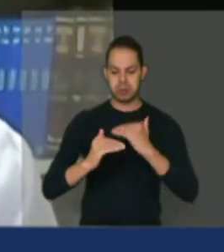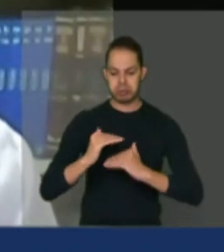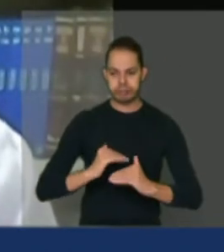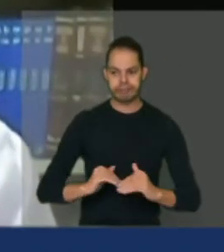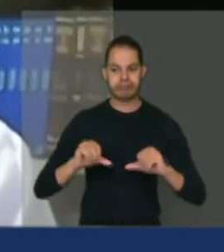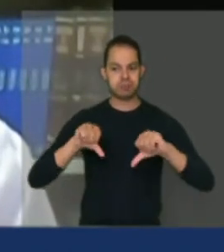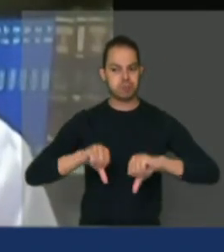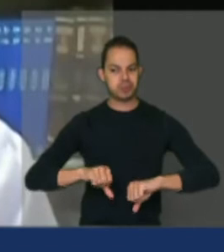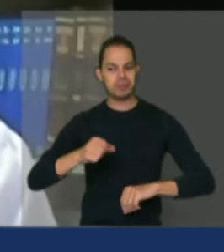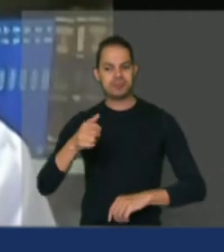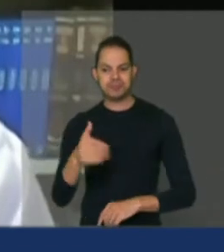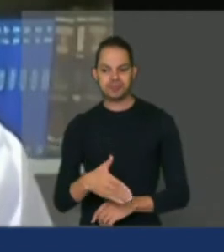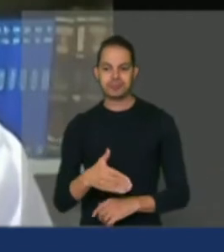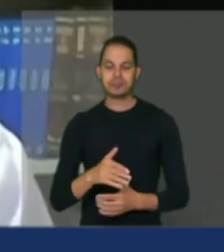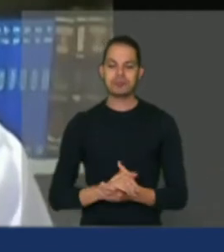PROJETO DE LEI 2633, DO ANO